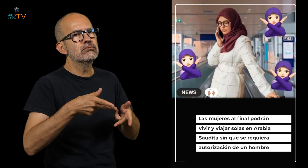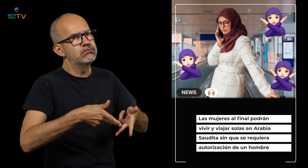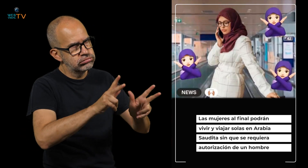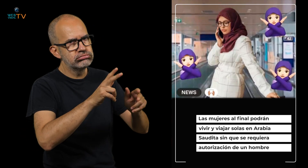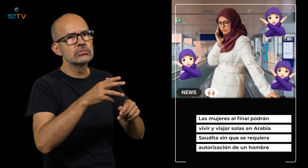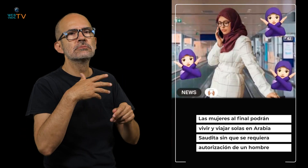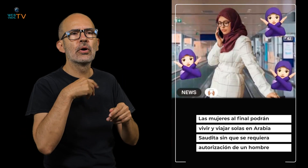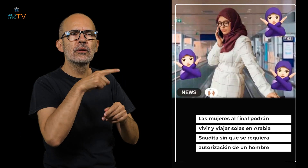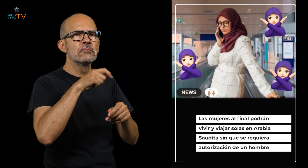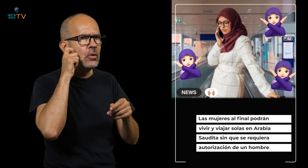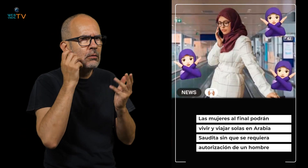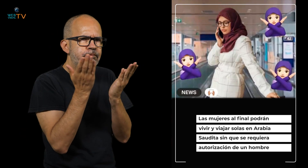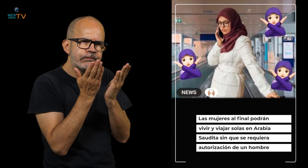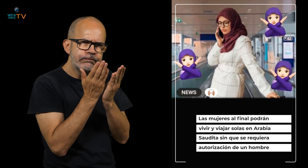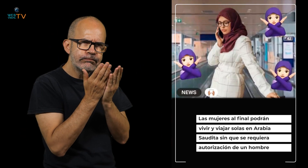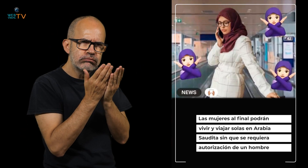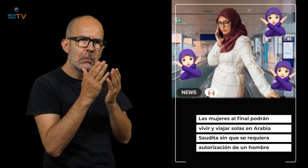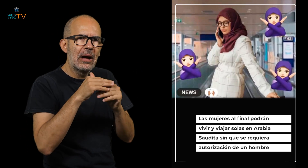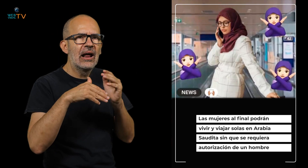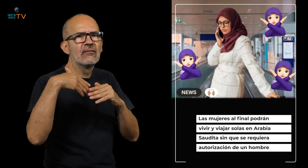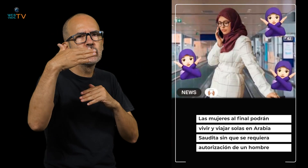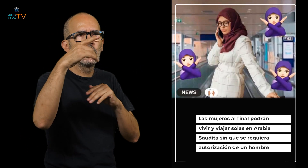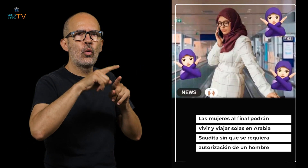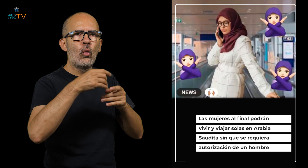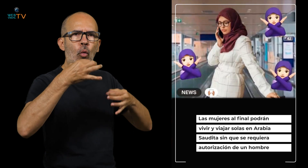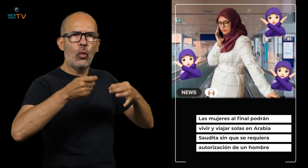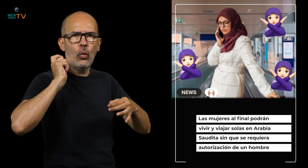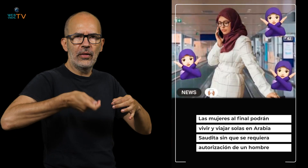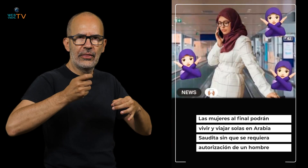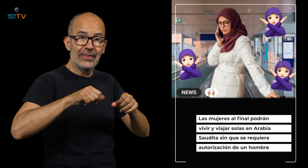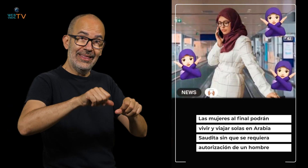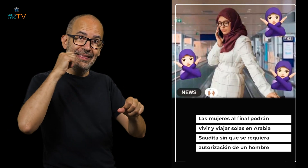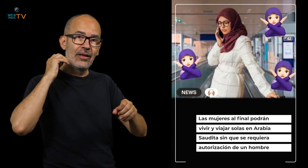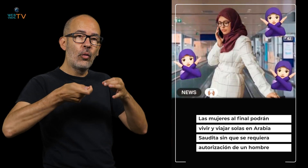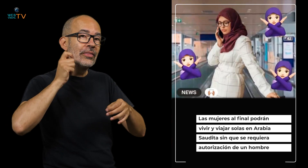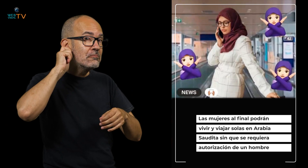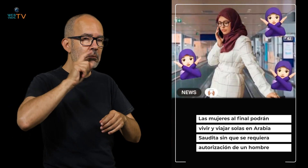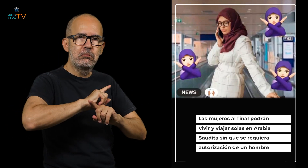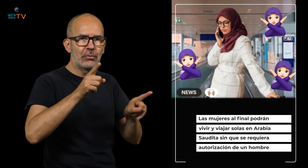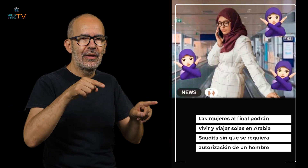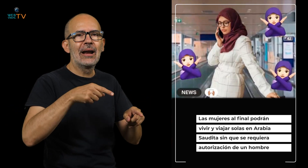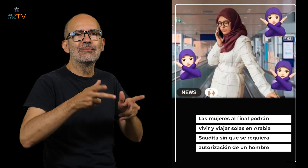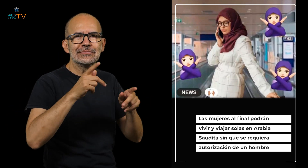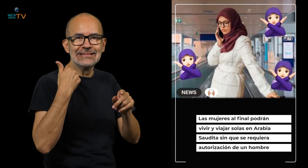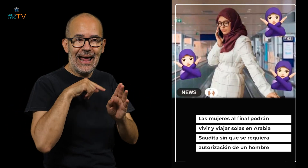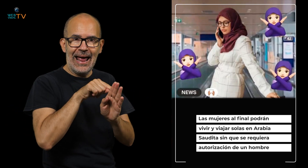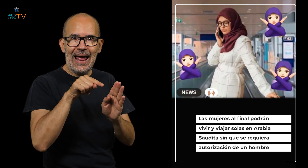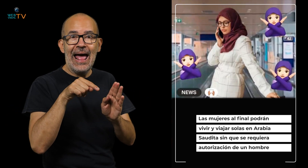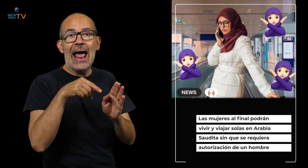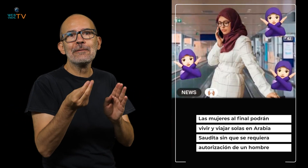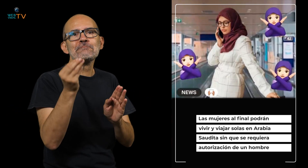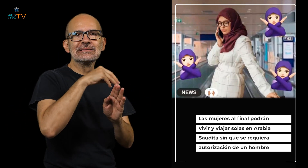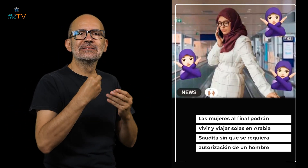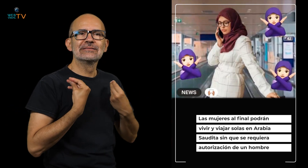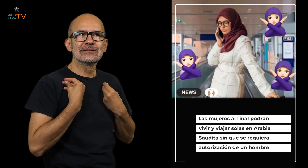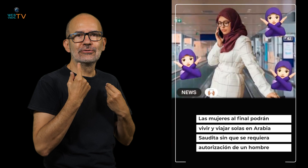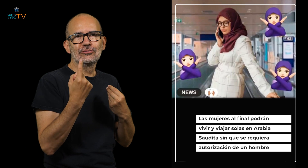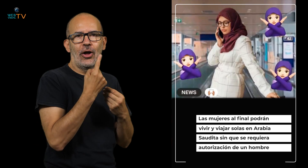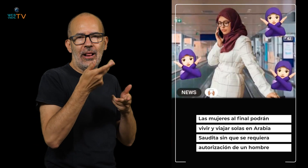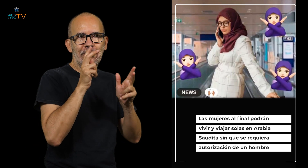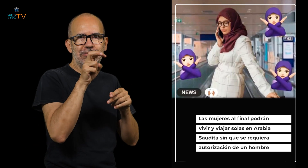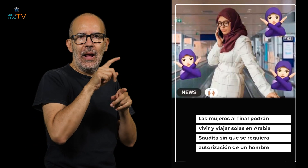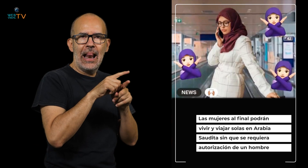y optar por carreras que les permitan convertirse en jueces.